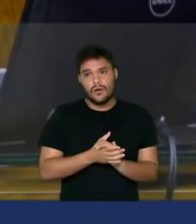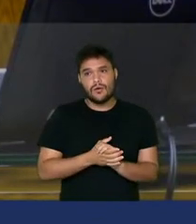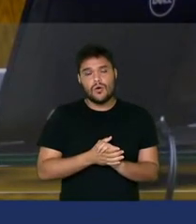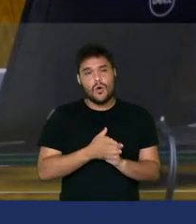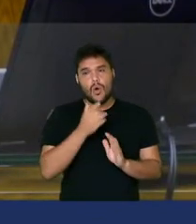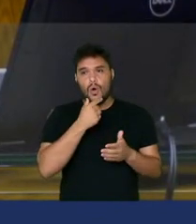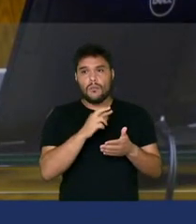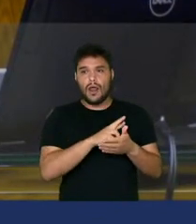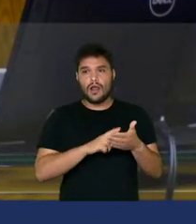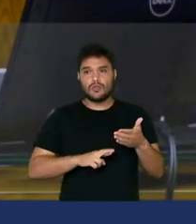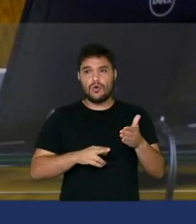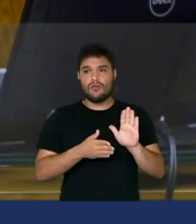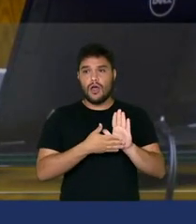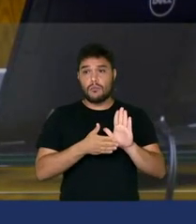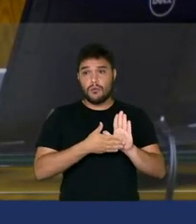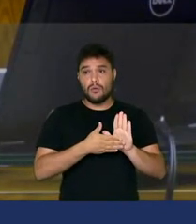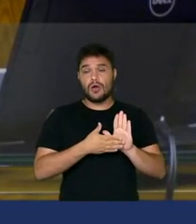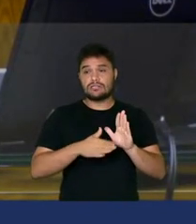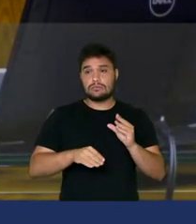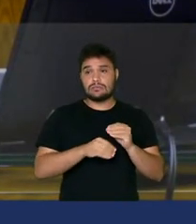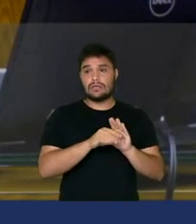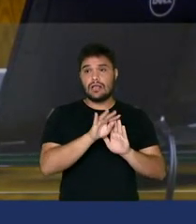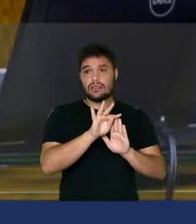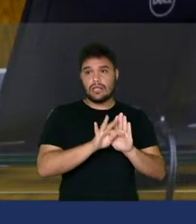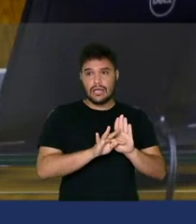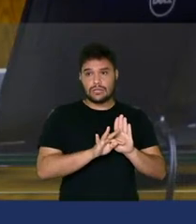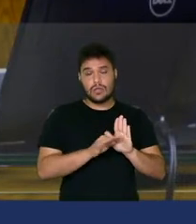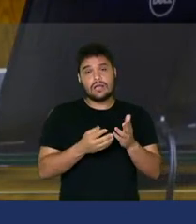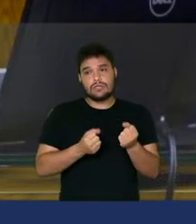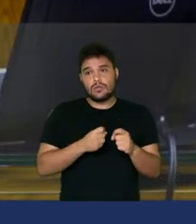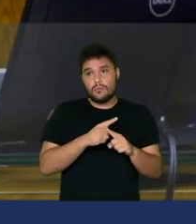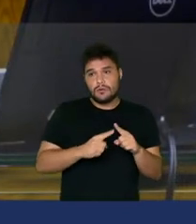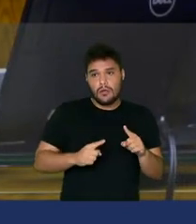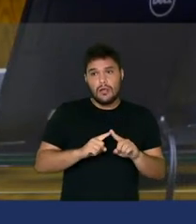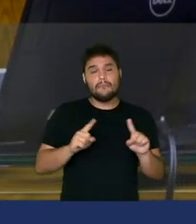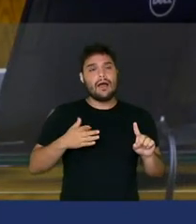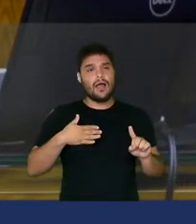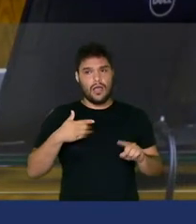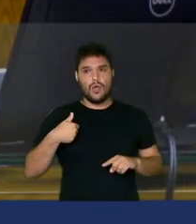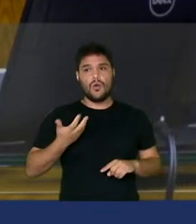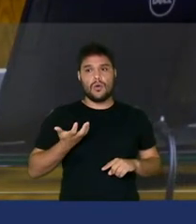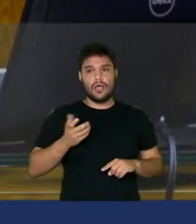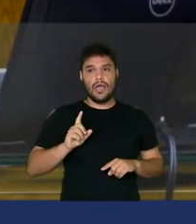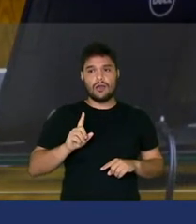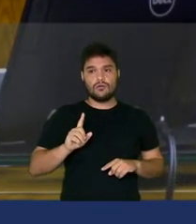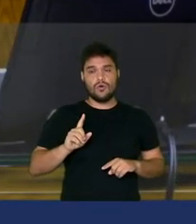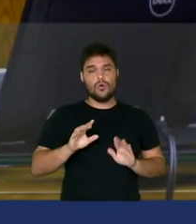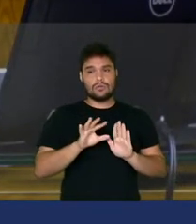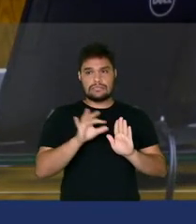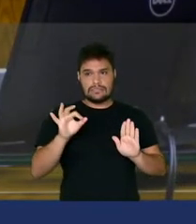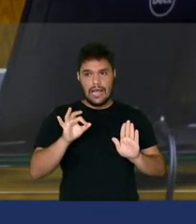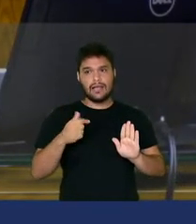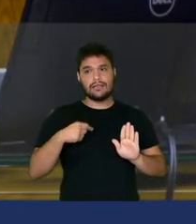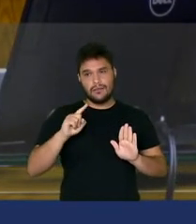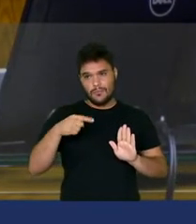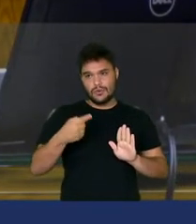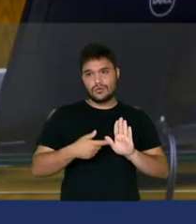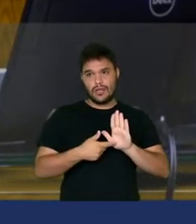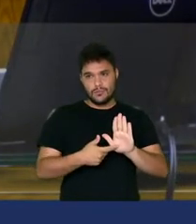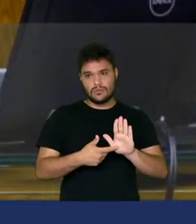NÃO, DEPUTADO. -- [DEPUTADO]: APENAS UMA OBSERVAÇÃO, O RELATOR MENCIONOU UMA EMENDA MINHA QUE ACATOU PARCIALMENTE, CLARO, VAI TER UM DESTAQUE PARA QUE EU ME POSICIONE COM MAIS LIBERDADE E EU TENHO QUE